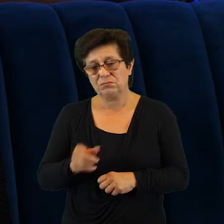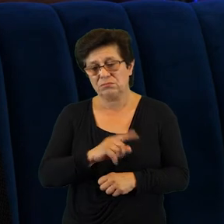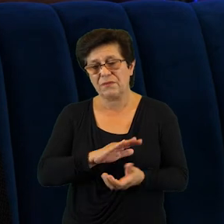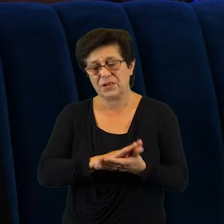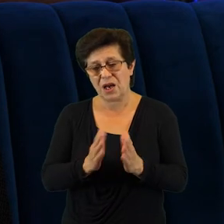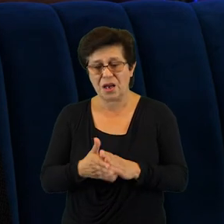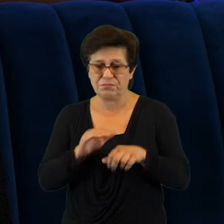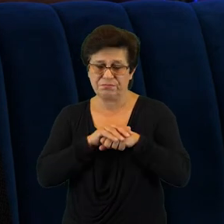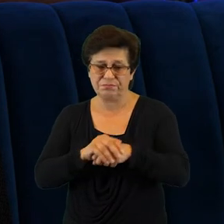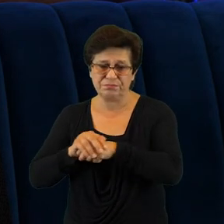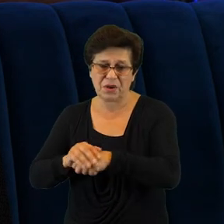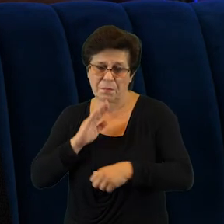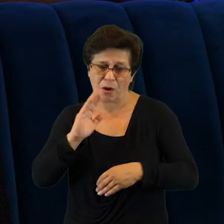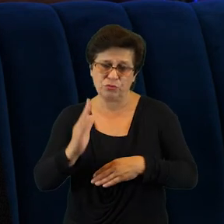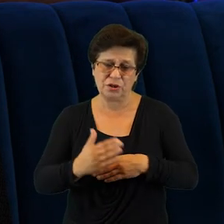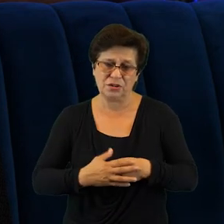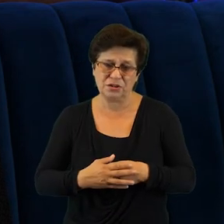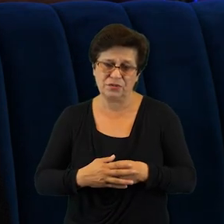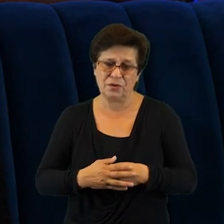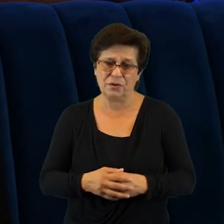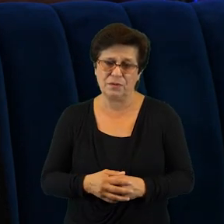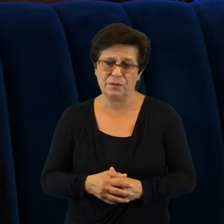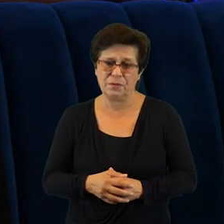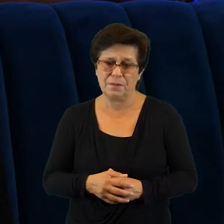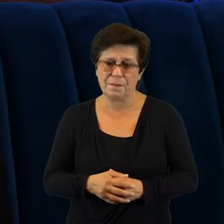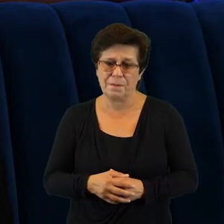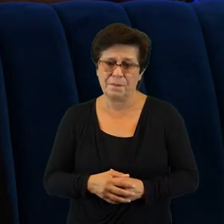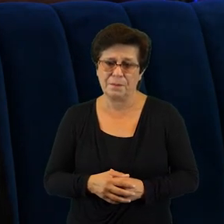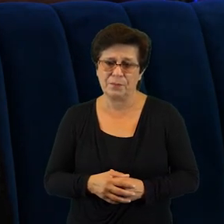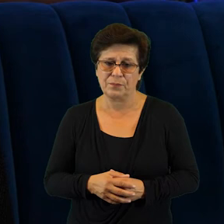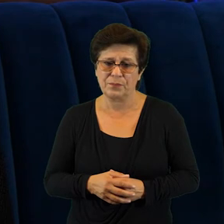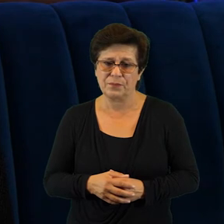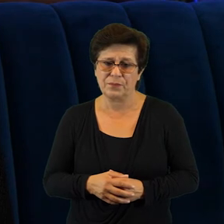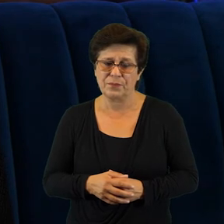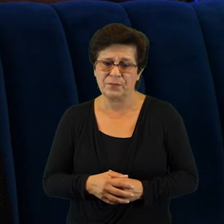ale zdaje się, że to właśnie było tak, że to on wymagał tej opieki,